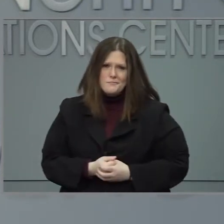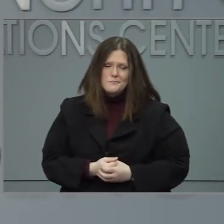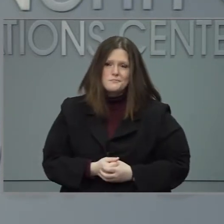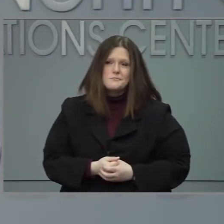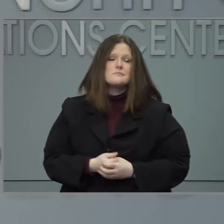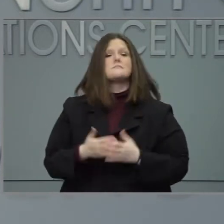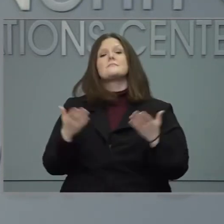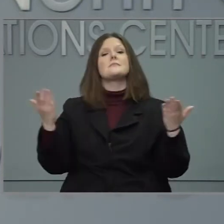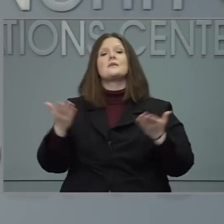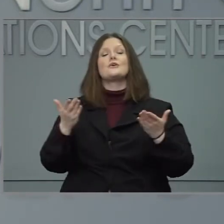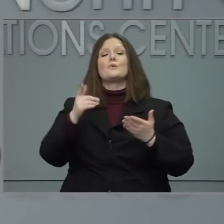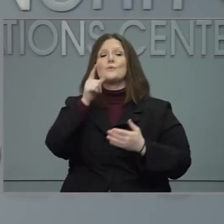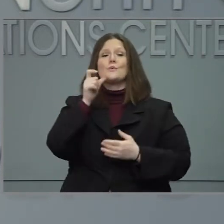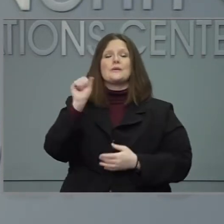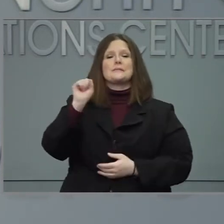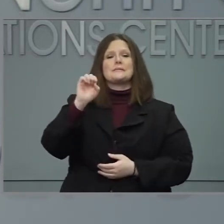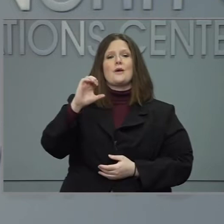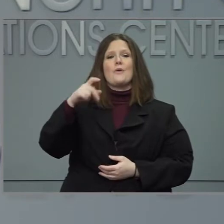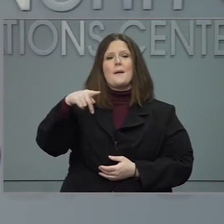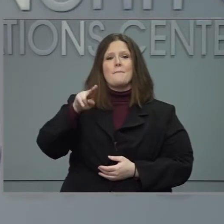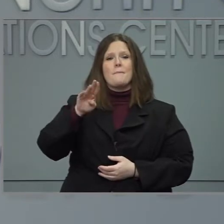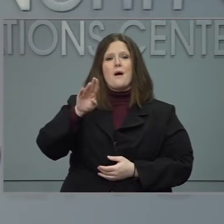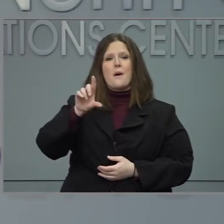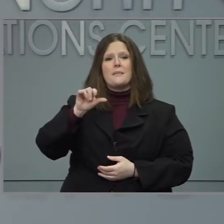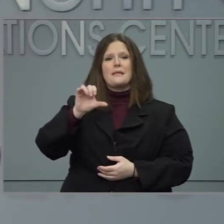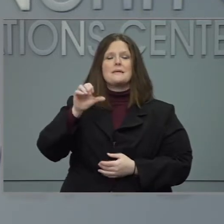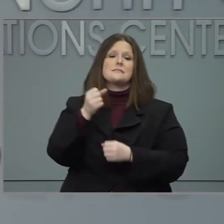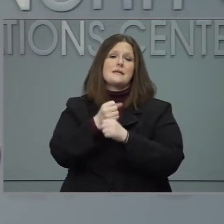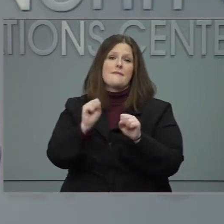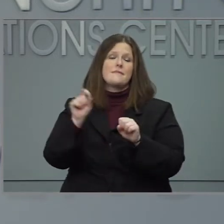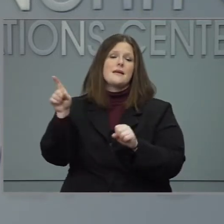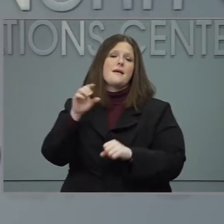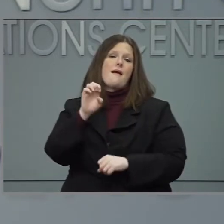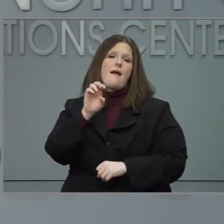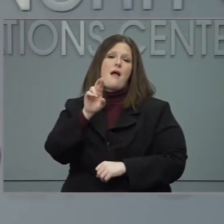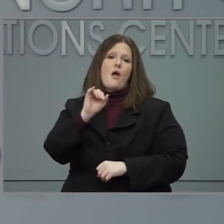También conmigo el día de hoy se encuentra el secretario de Seguridad Pública Erika Jocs y